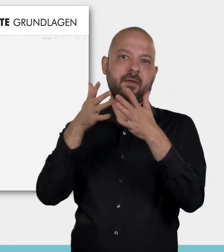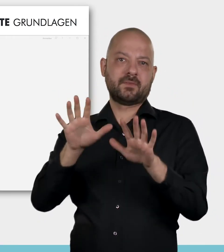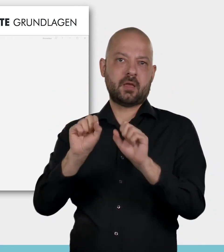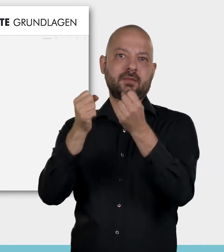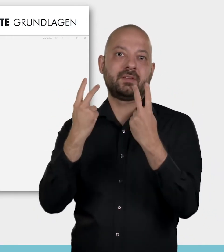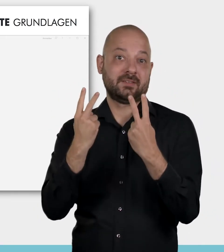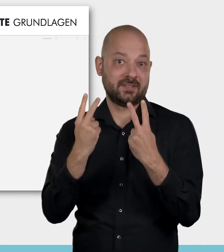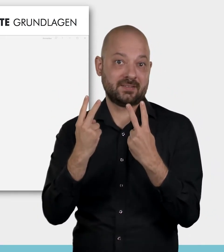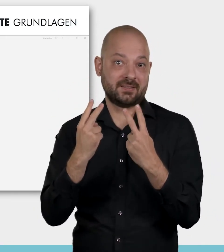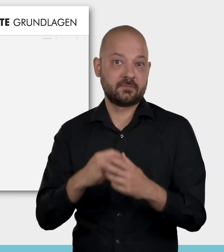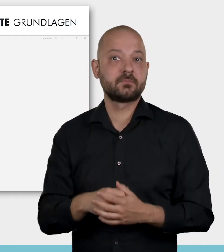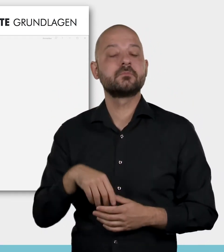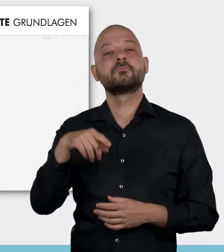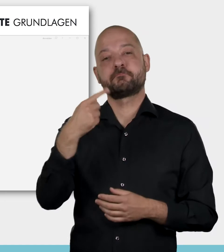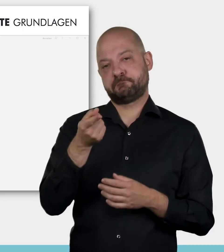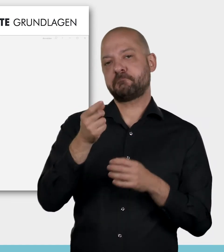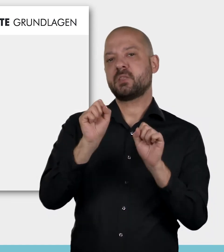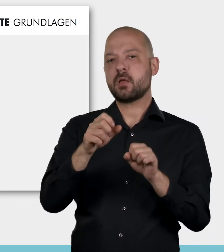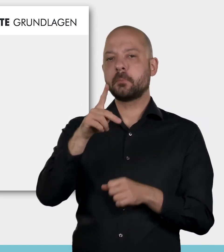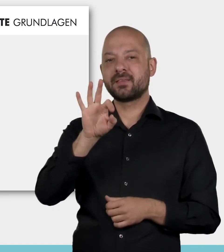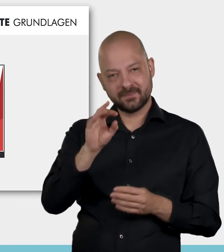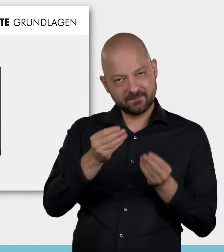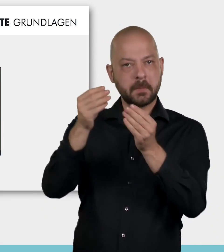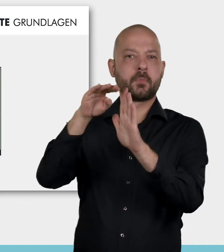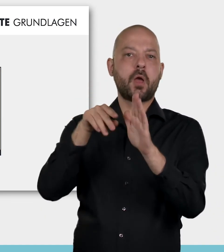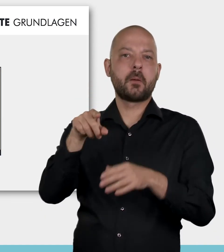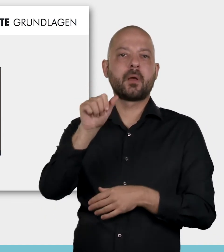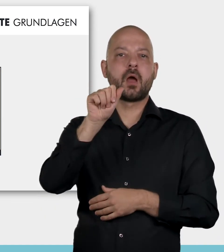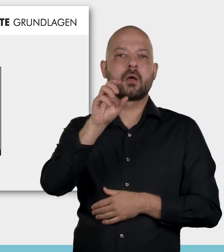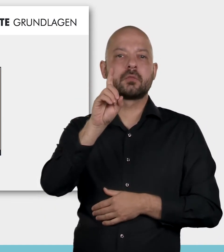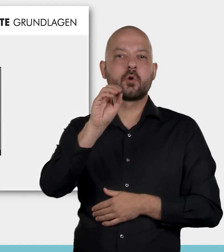Anschließend können Sie Ihr PDF in Adobe Acrobat Pro finalisieren.